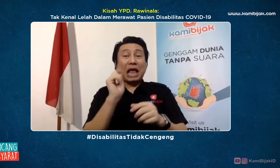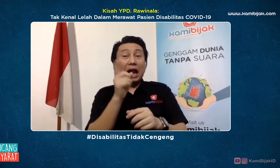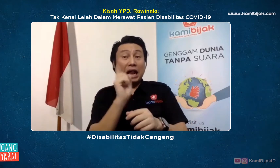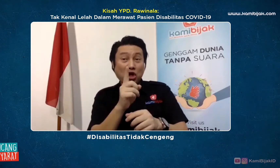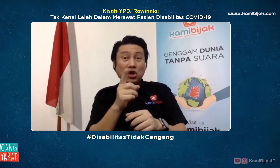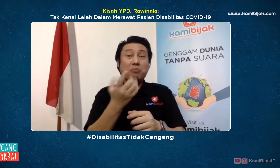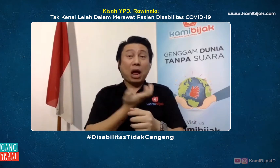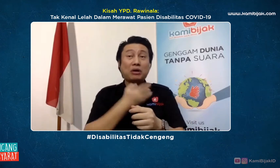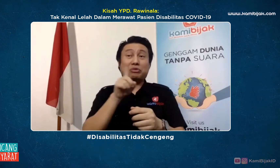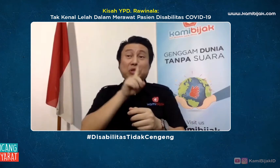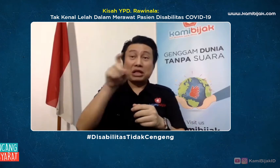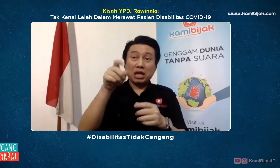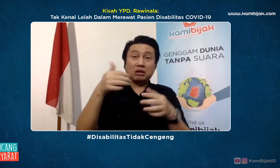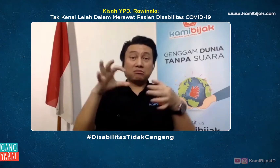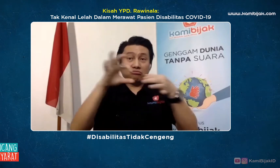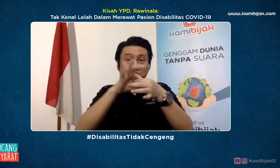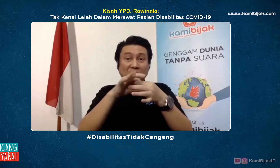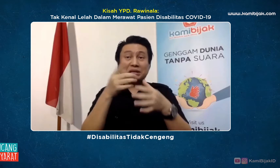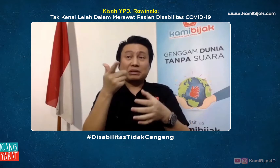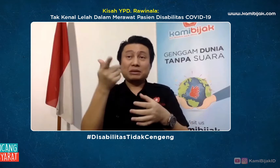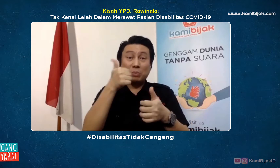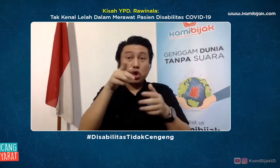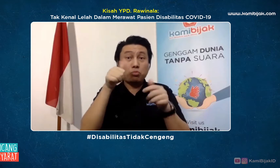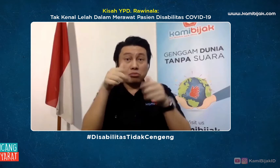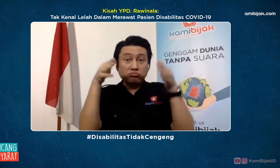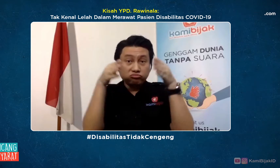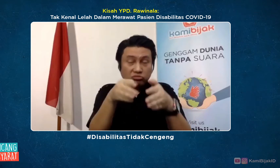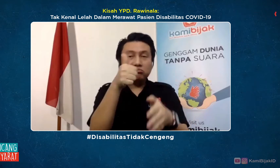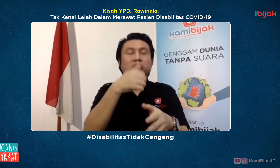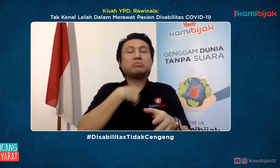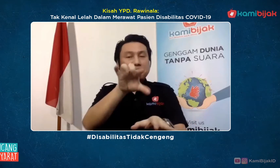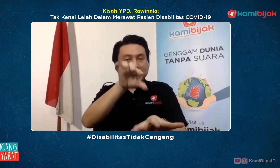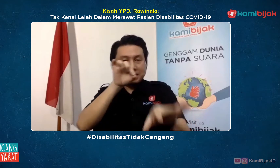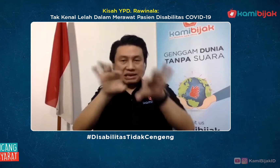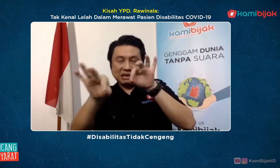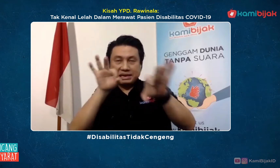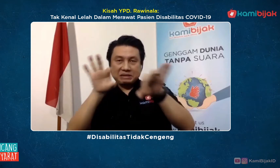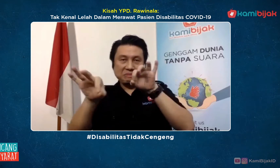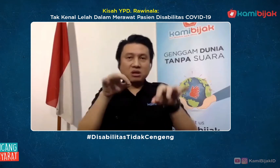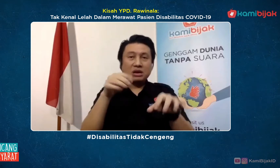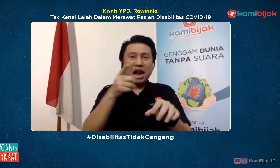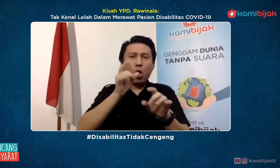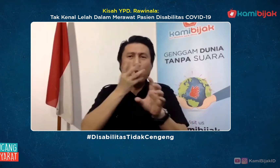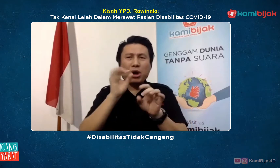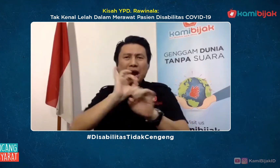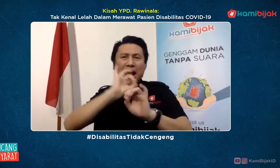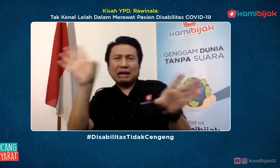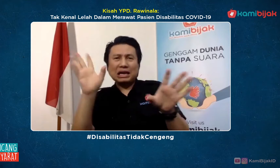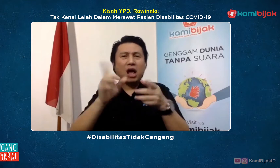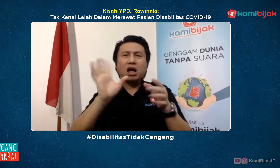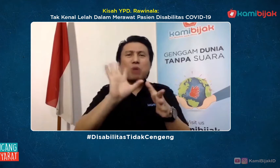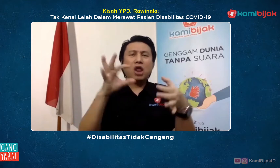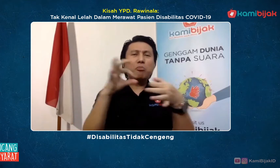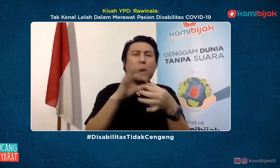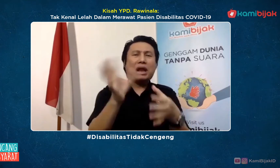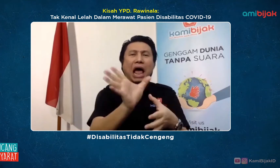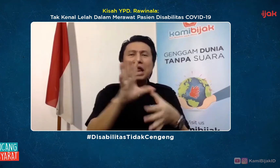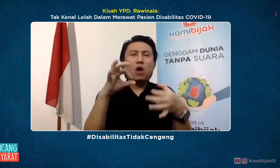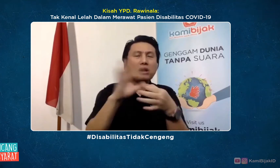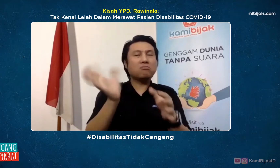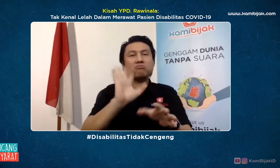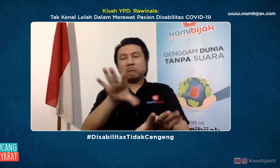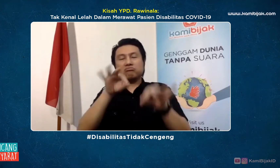Kalau mau bertanya nanti kita akan lihat komentar-komentarnya dan kita akan pilih yang pertanyaannya masih seputar topik